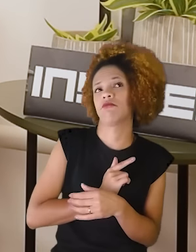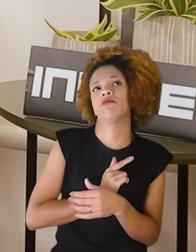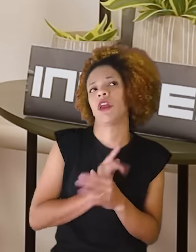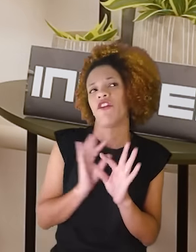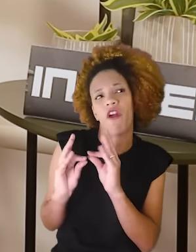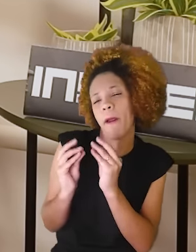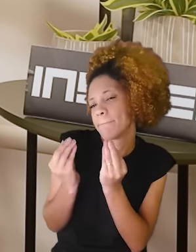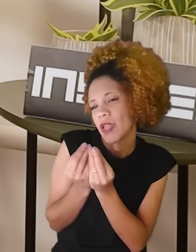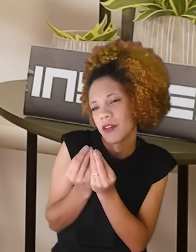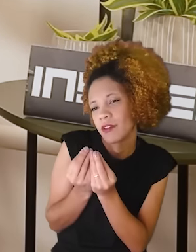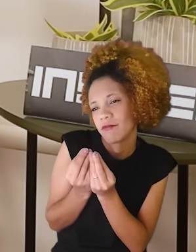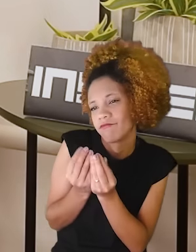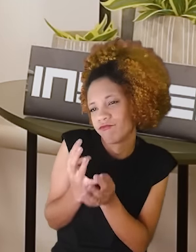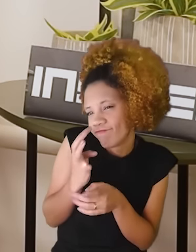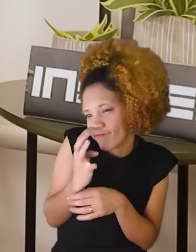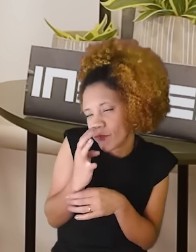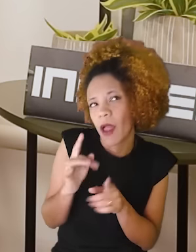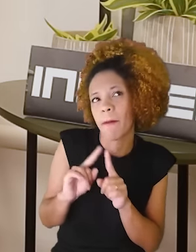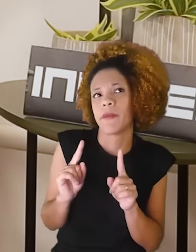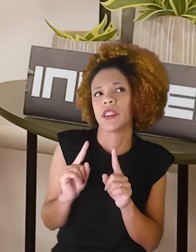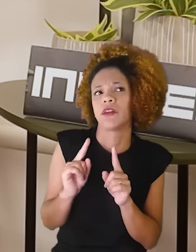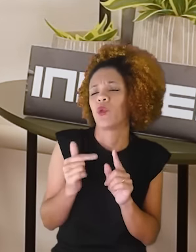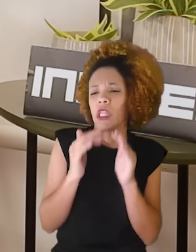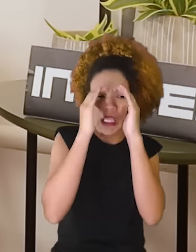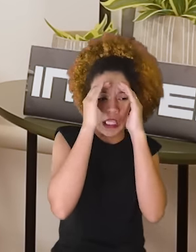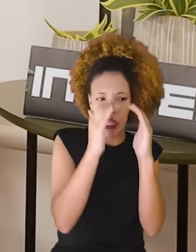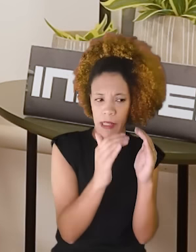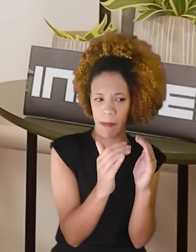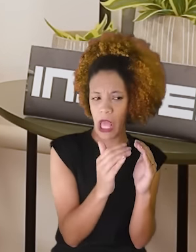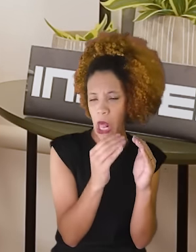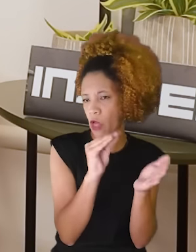é muito Family friend realmente não tem bagulho que eu não desrespeito ninguém sim meu humor não